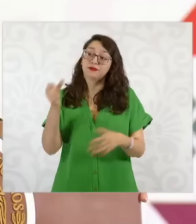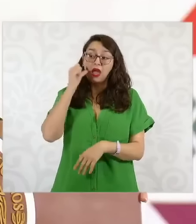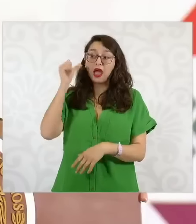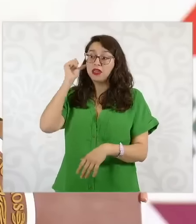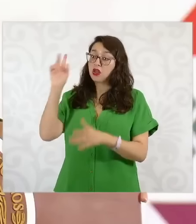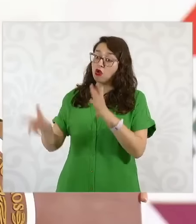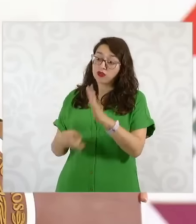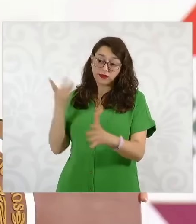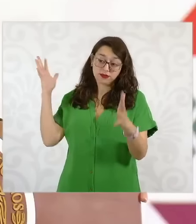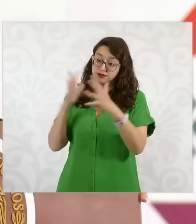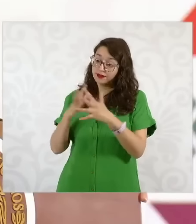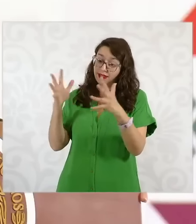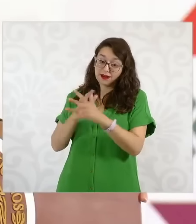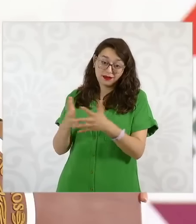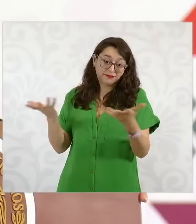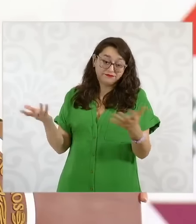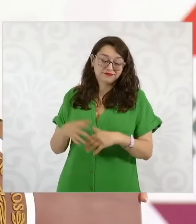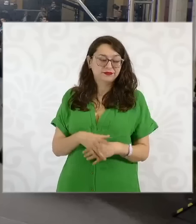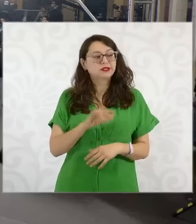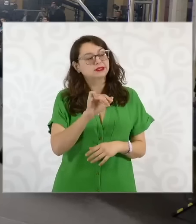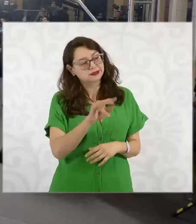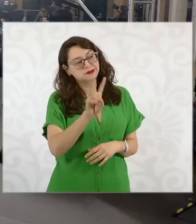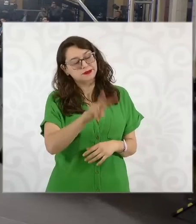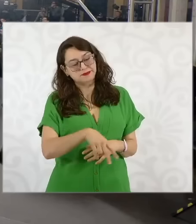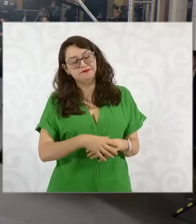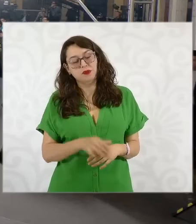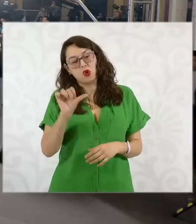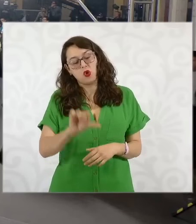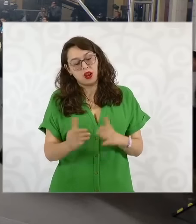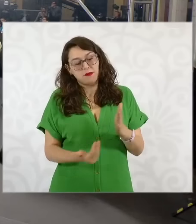reactivaron. Ayer hubo una reactiv. De hecho, hoy en la madrugada el presidente Trump mencionó que